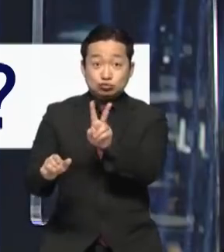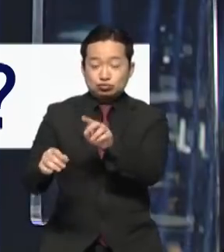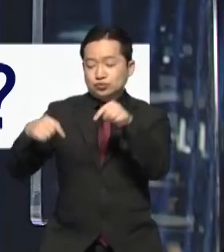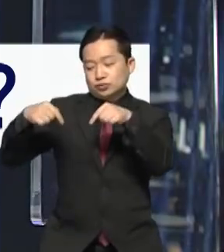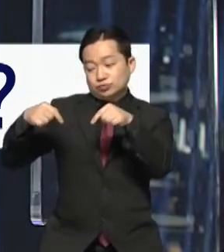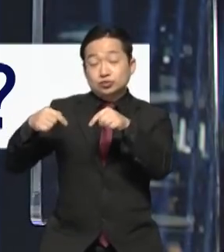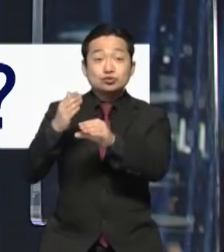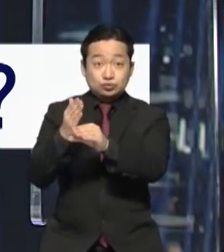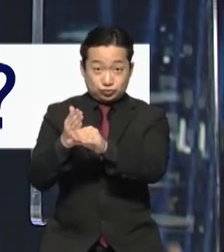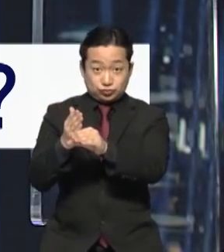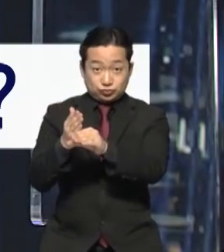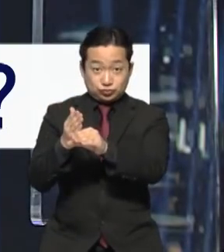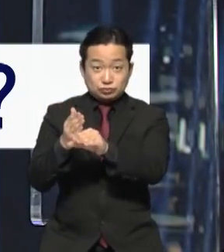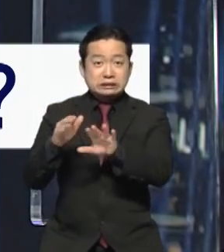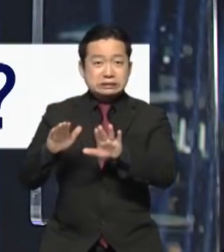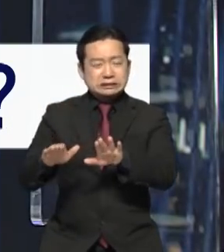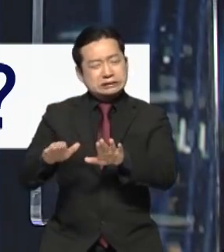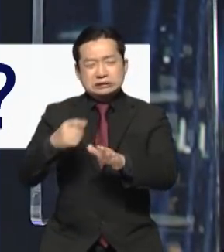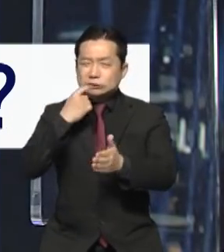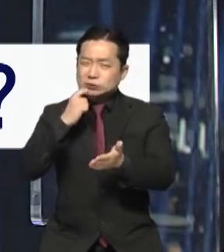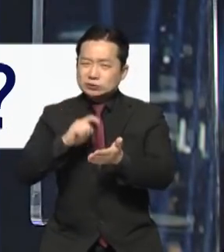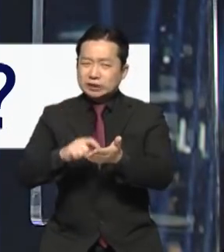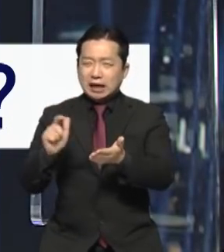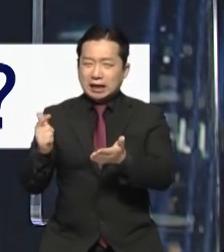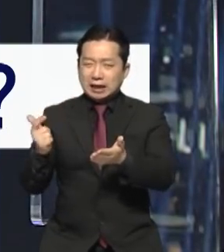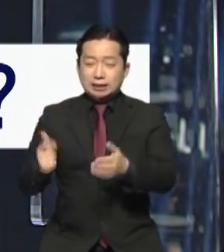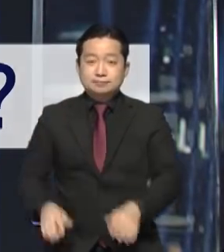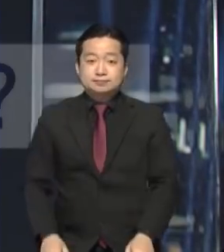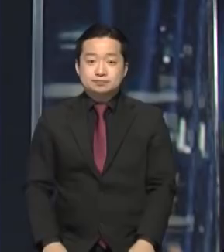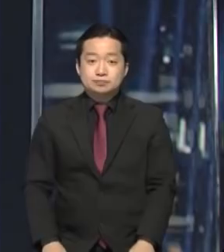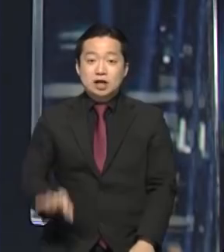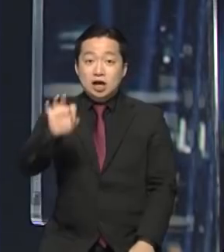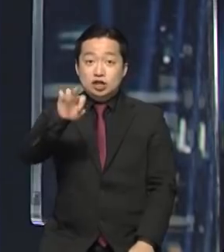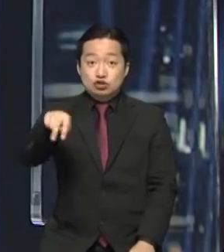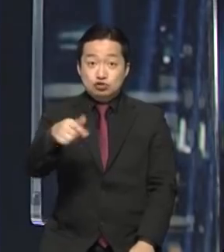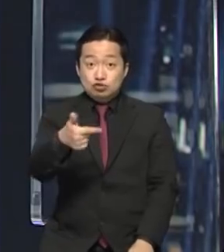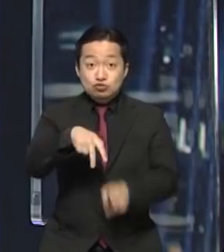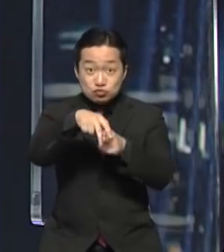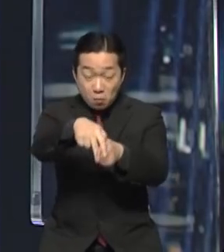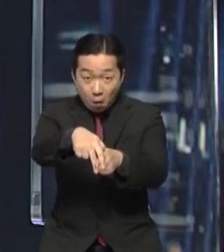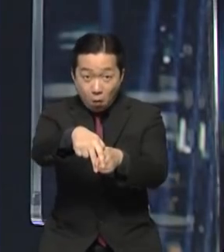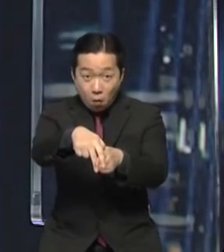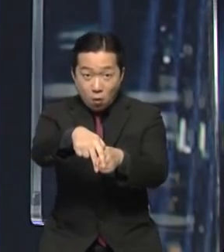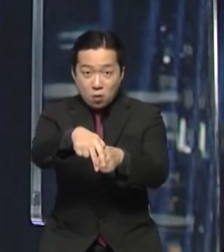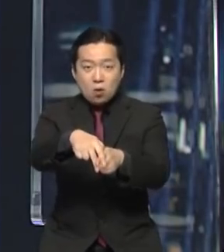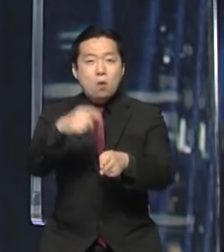현재로써는 쉽지 않을 것으로 보입니다. 윤석열 후보 측이 워낙 강경해서인데요.